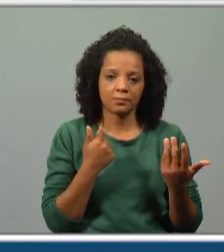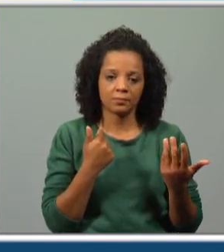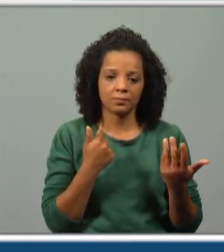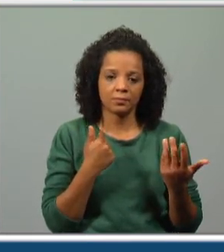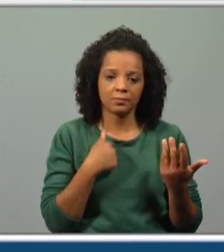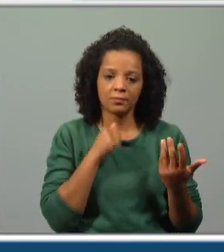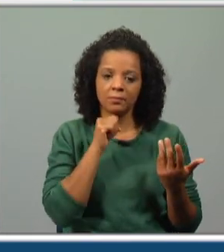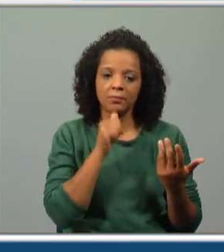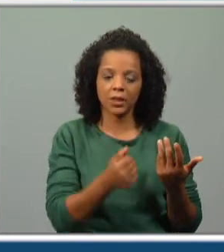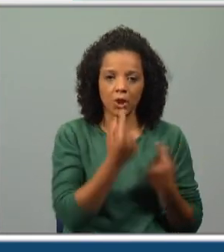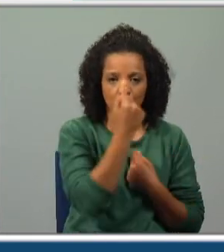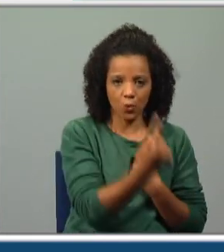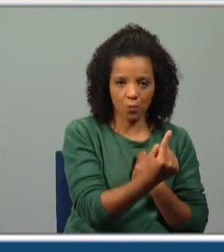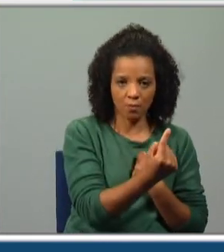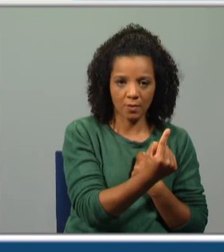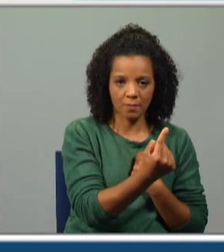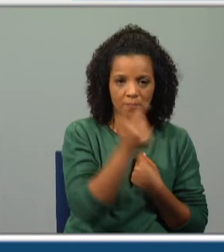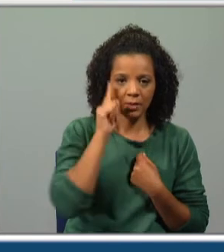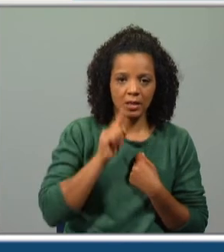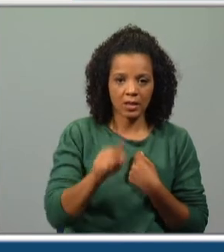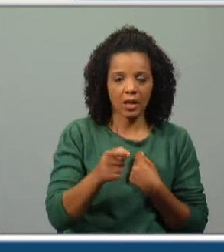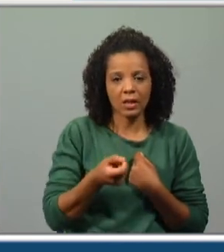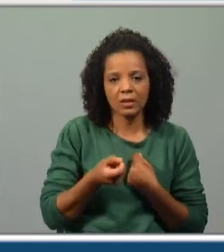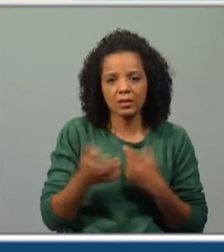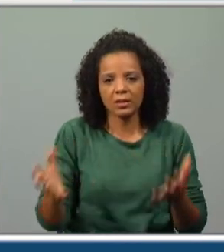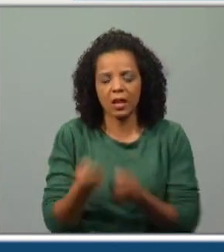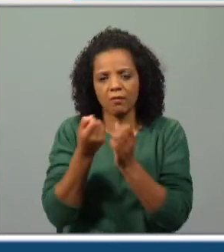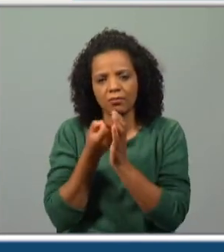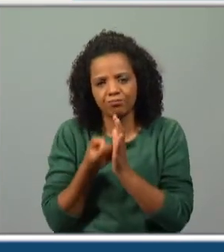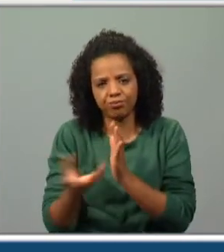para ela salvar mais de uma vida 為她挽救不止一條生命